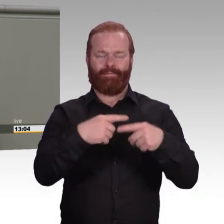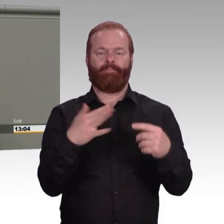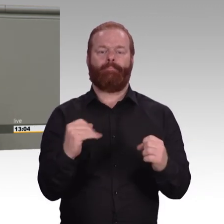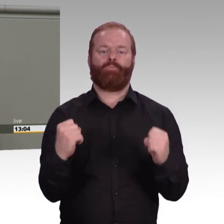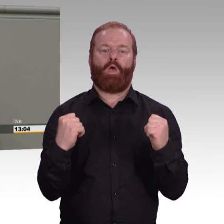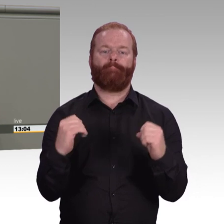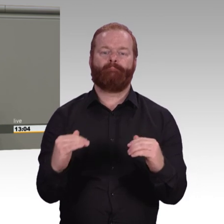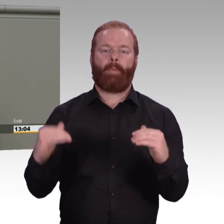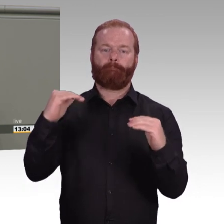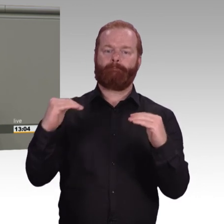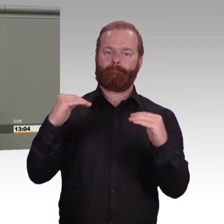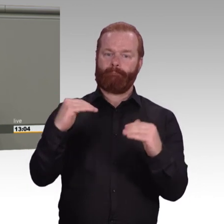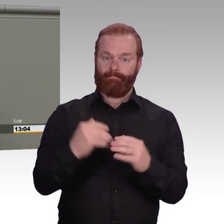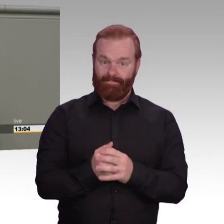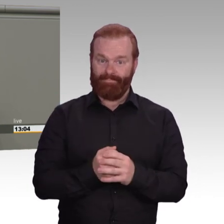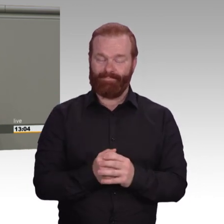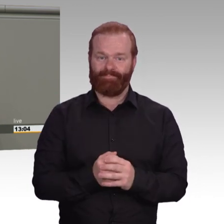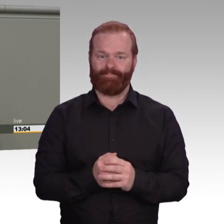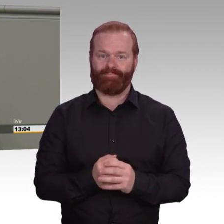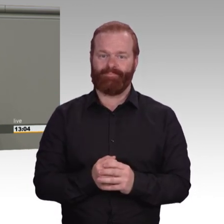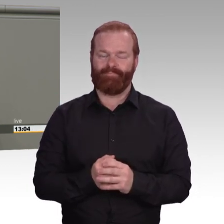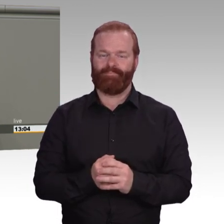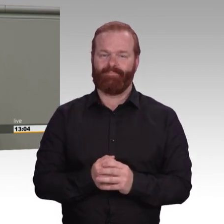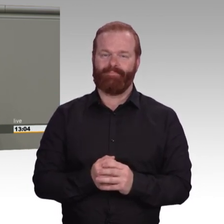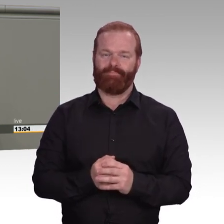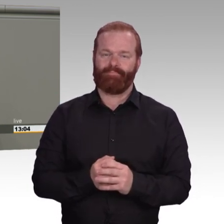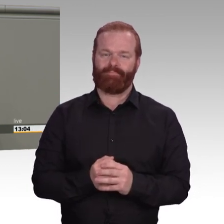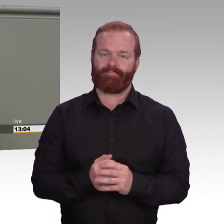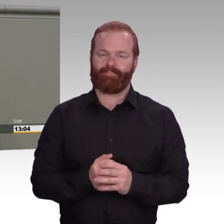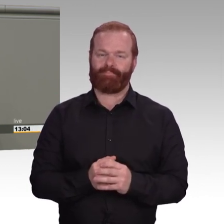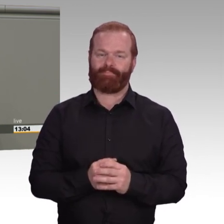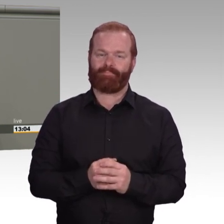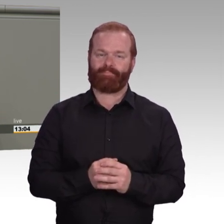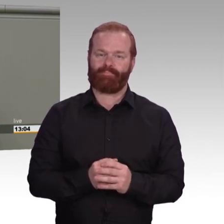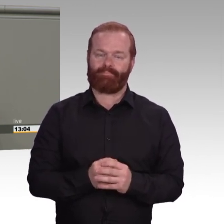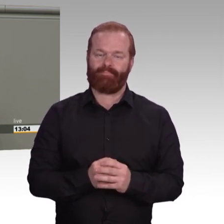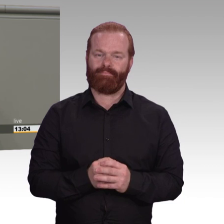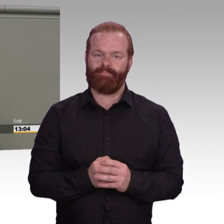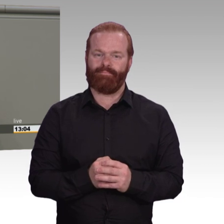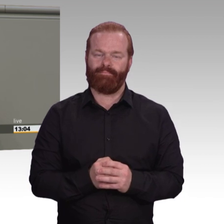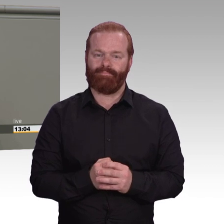kein einziges Mal angehört wurde, geschweige denn das sein Wohl im Vordergrund gestanden hätte.